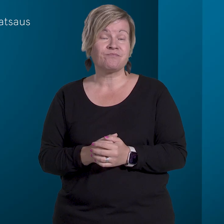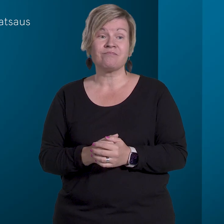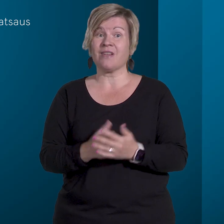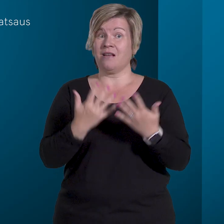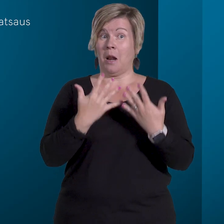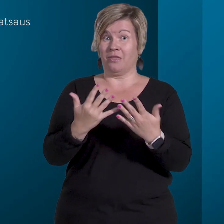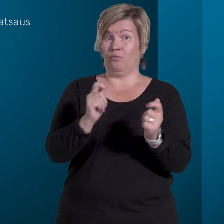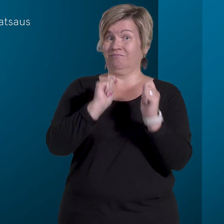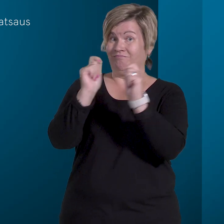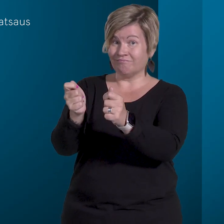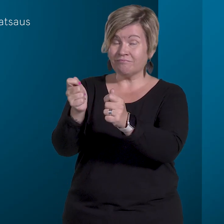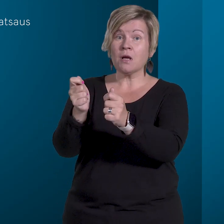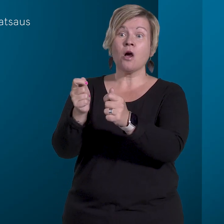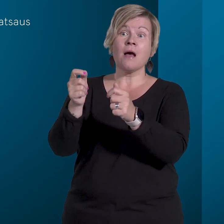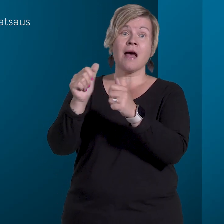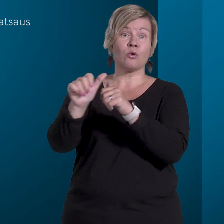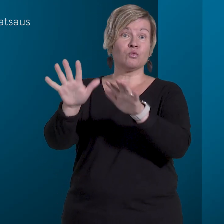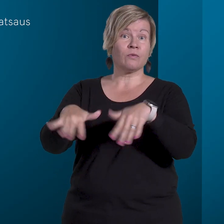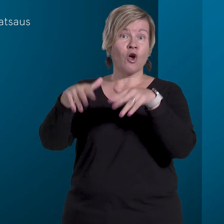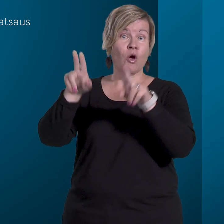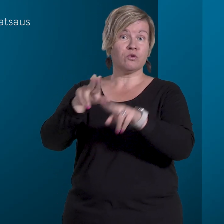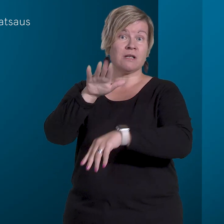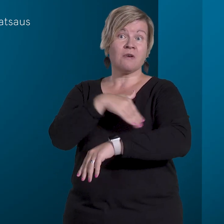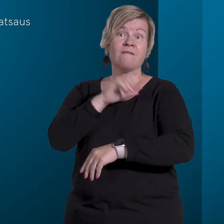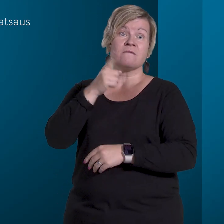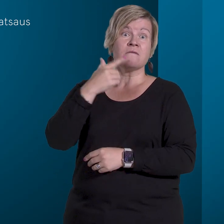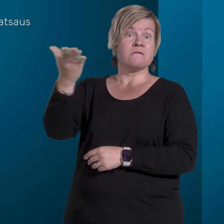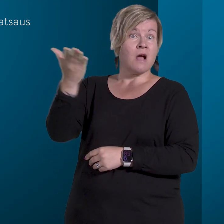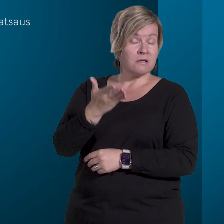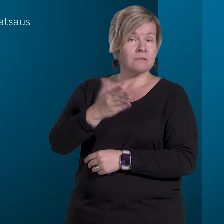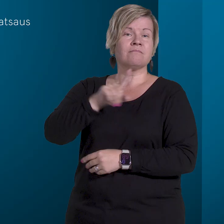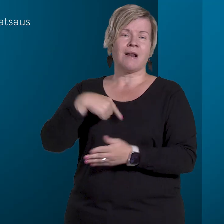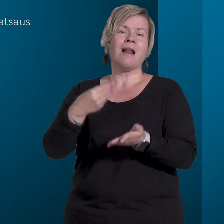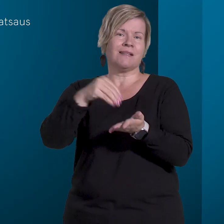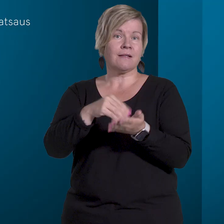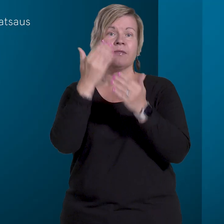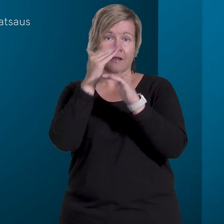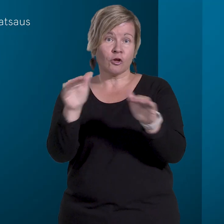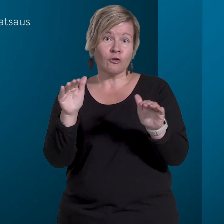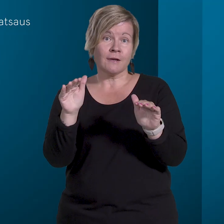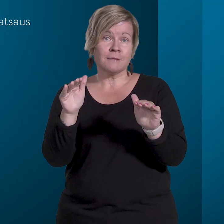Tiedotamme aiheesta lisää, kun eduskunnan oikeusasiamies - on antanut vastauksensa kanteluun.